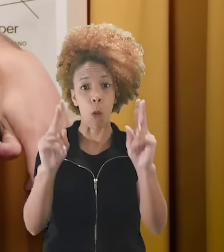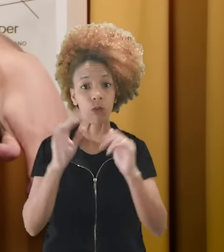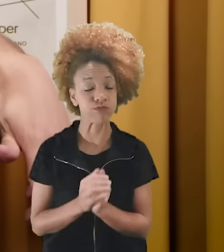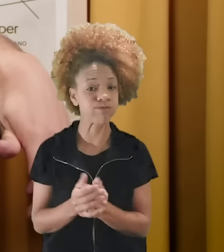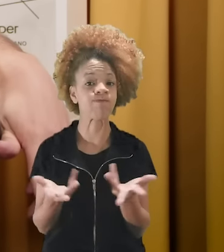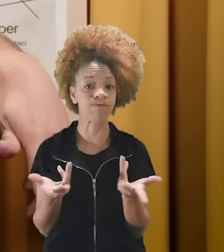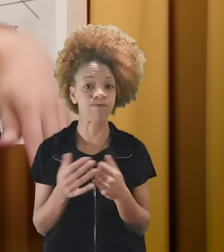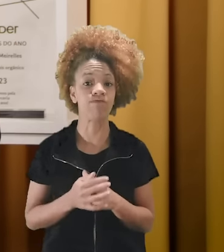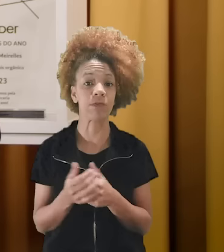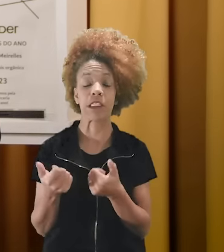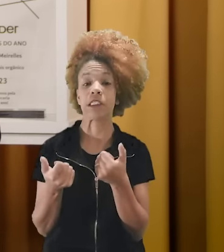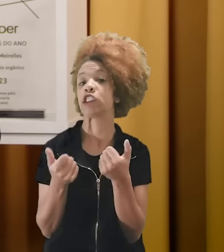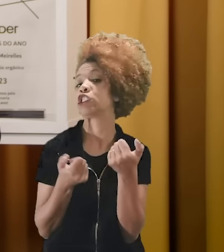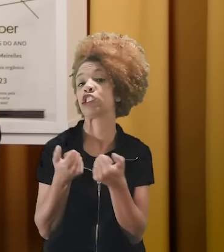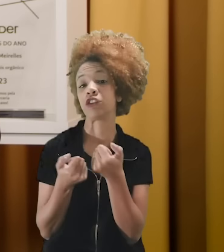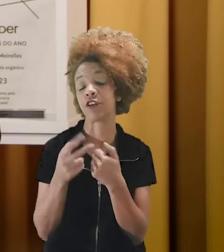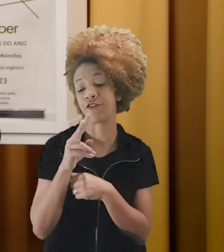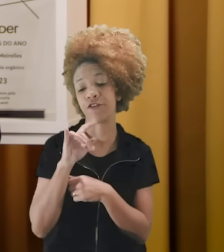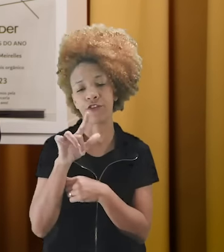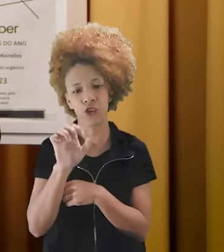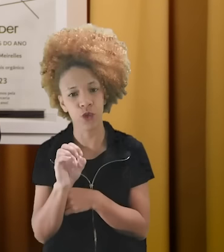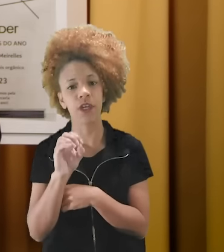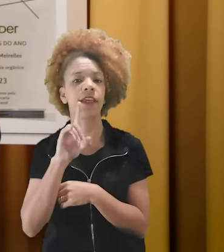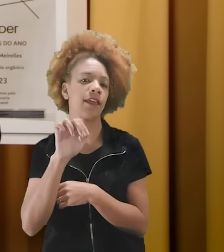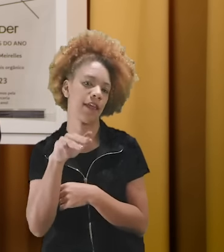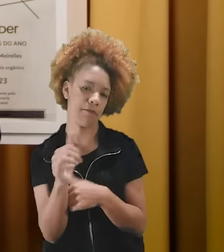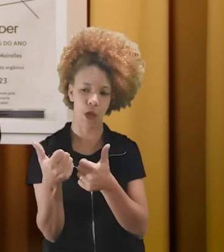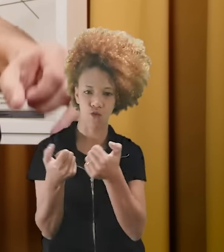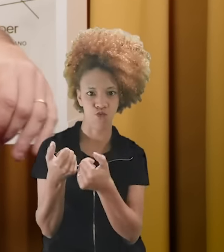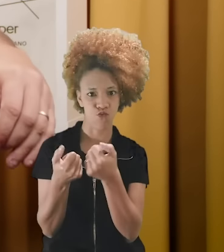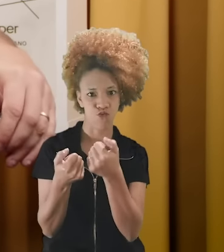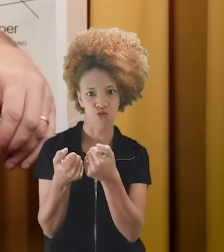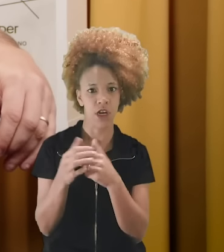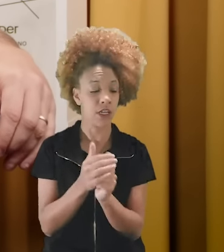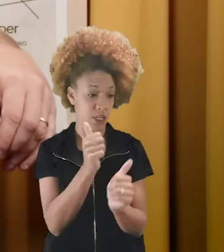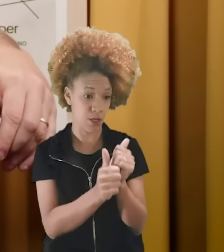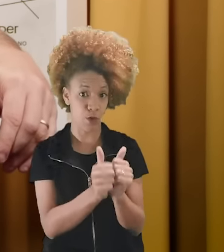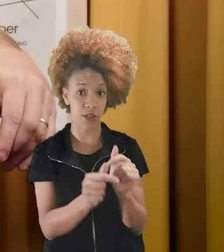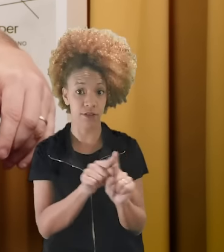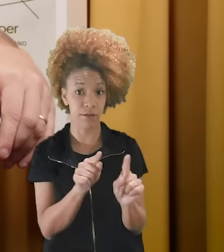atualidade a gente vai falar de game videogame e esports e eu tô trazendo uma das pessoas que